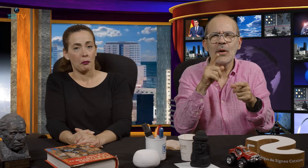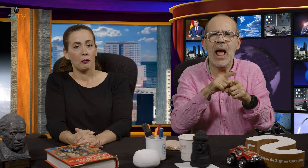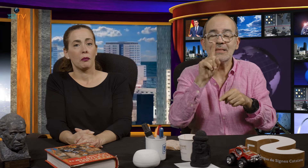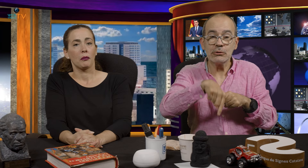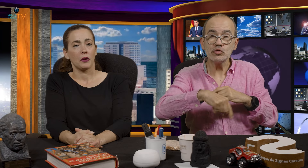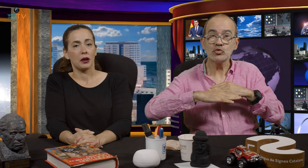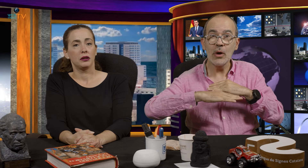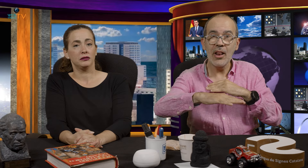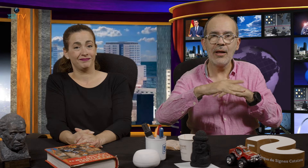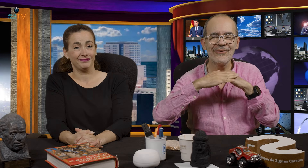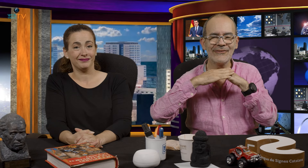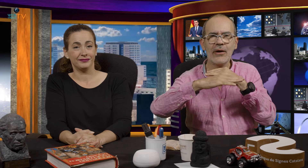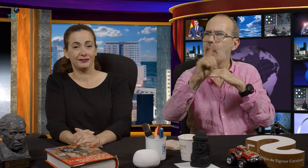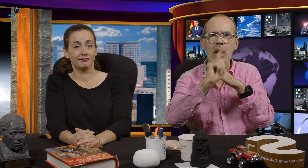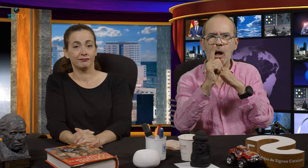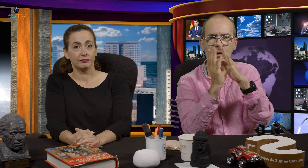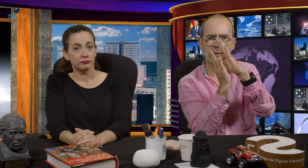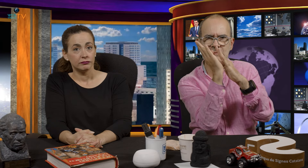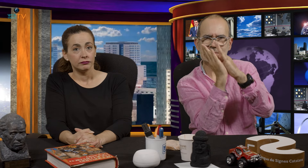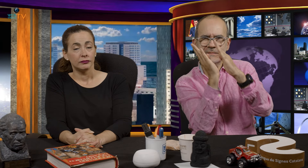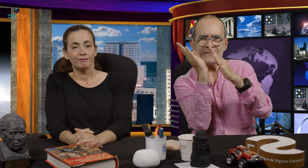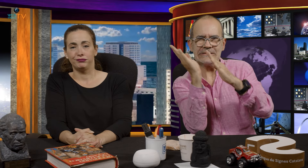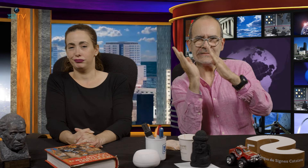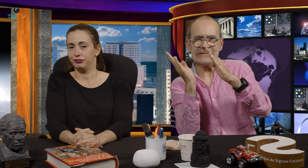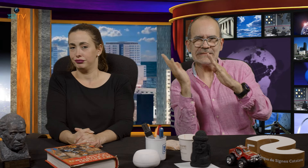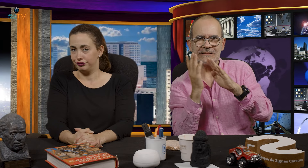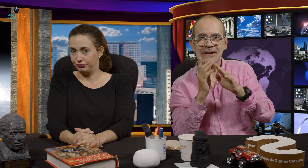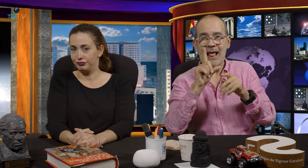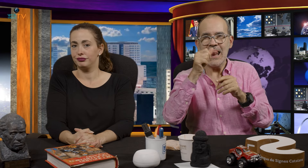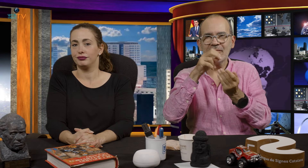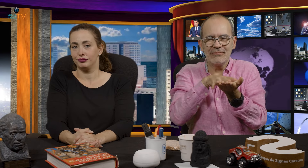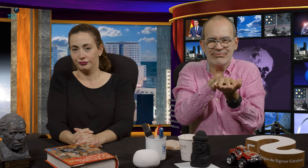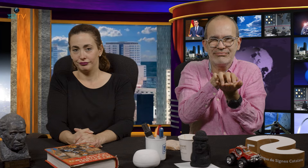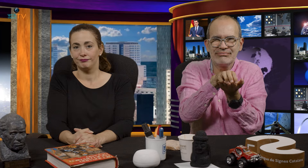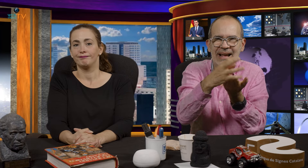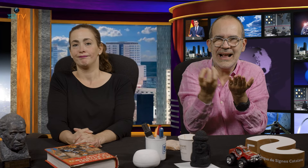El suelo no era llano, sino irregular y volcánico por el paso de la lava.